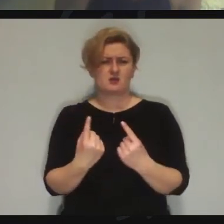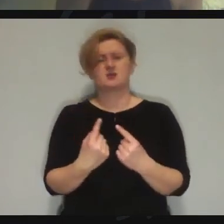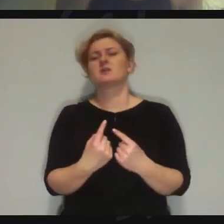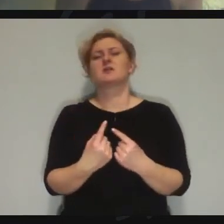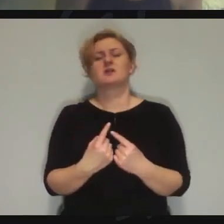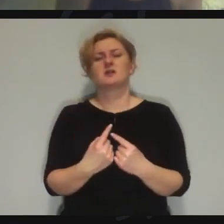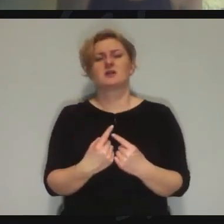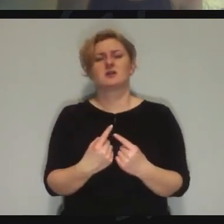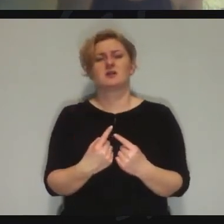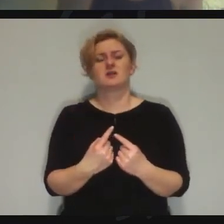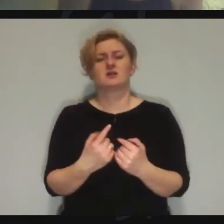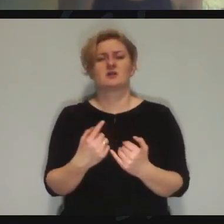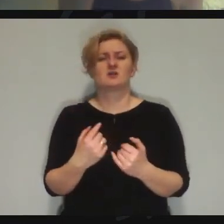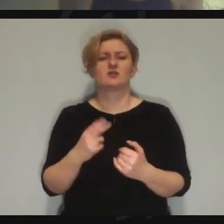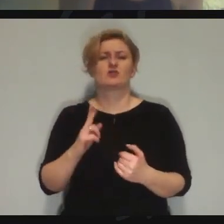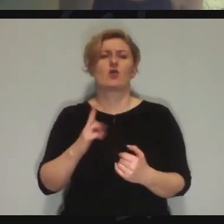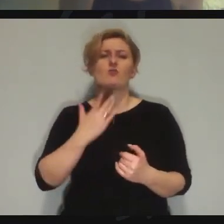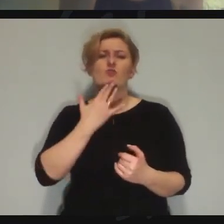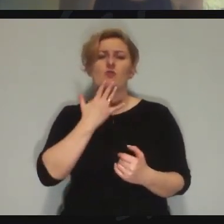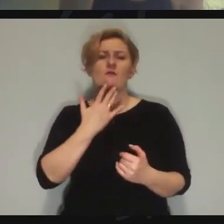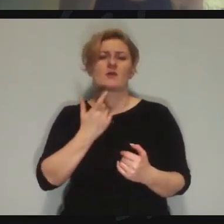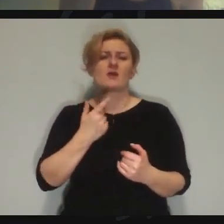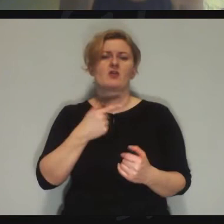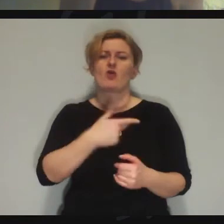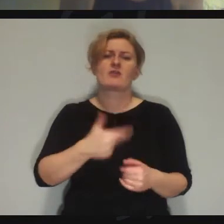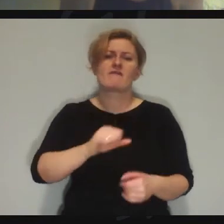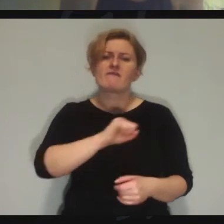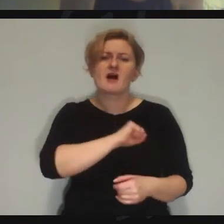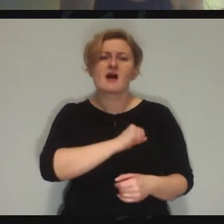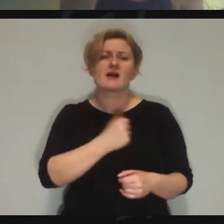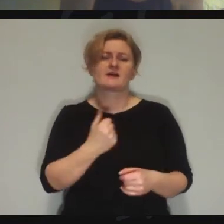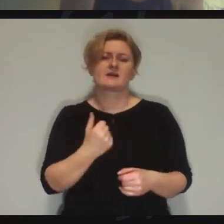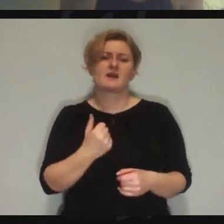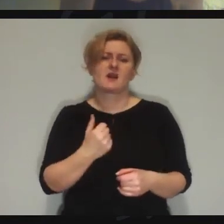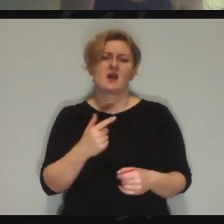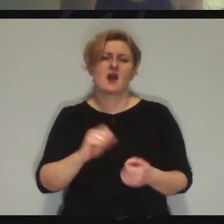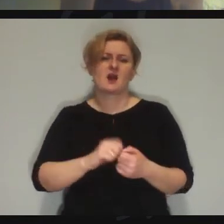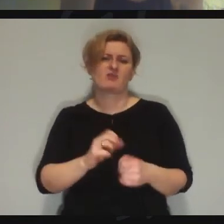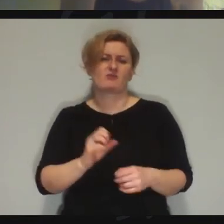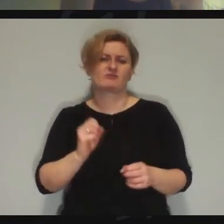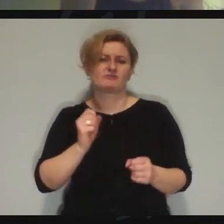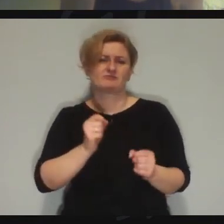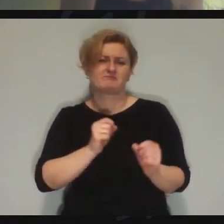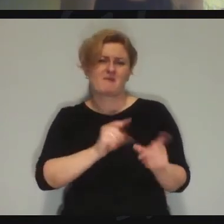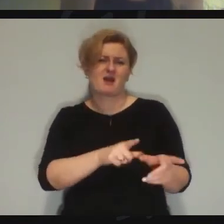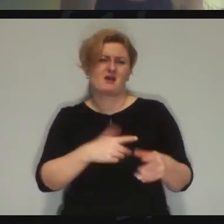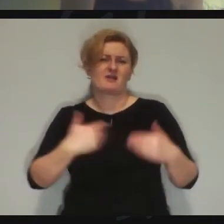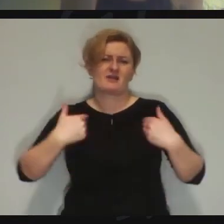kto uważa, że jest to niefajne, obciachowe czy passé.